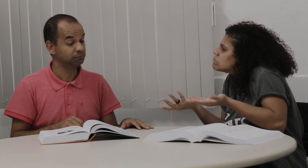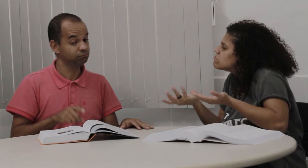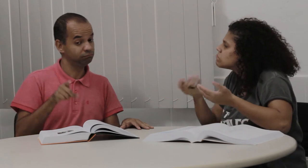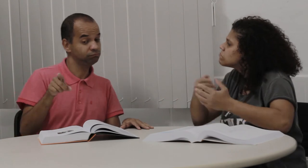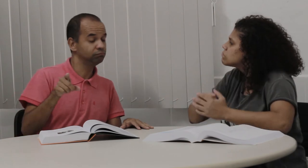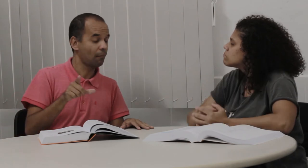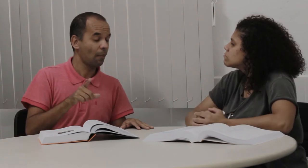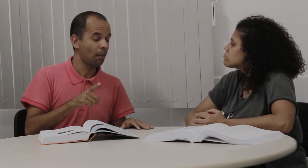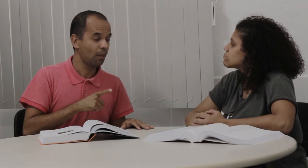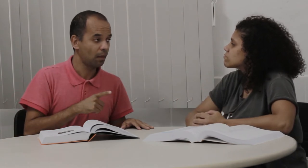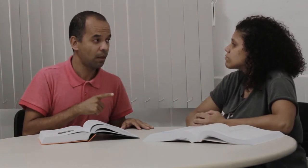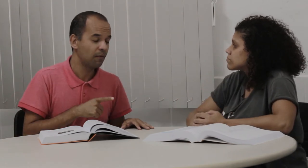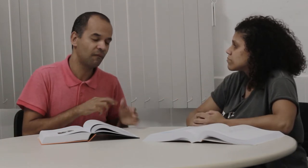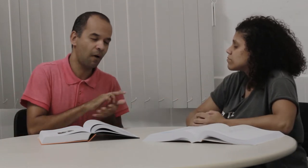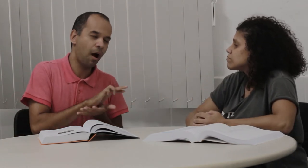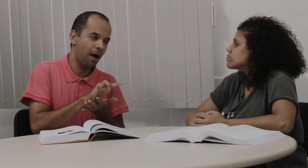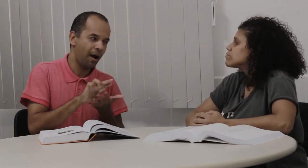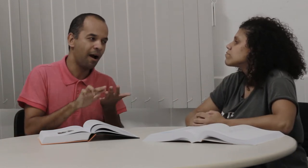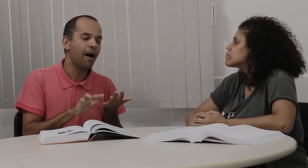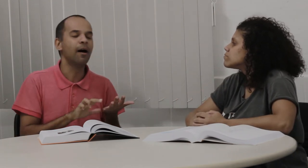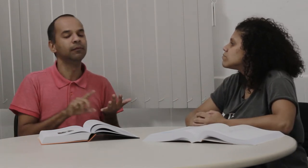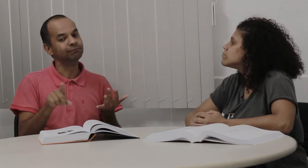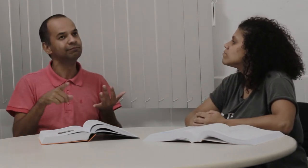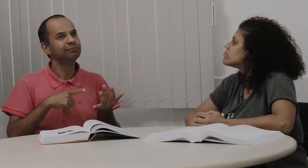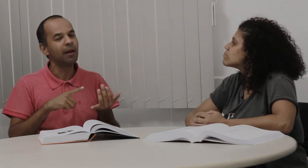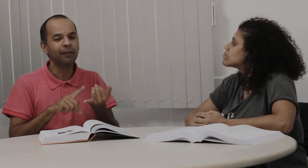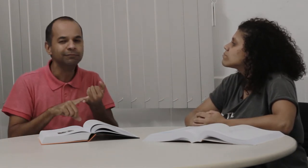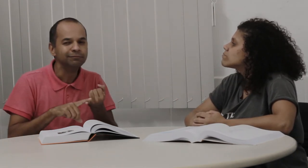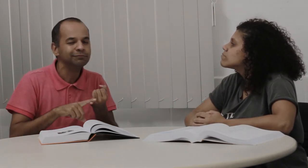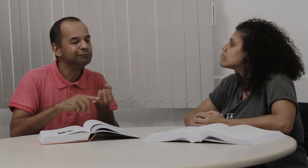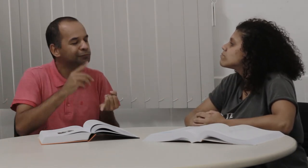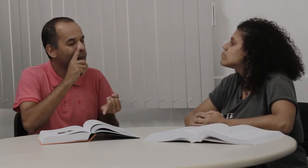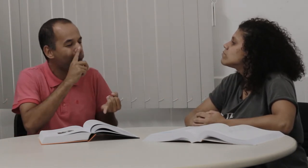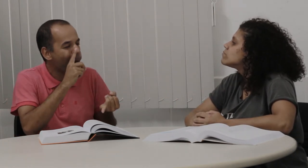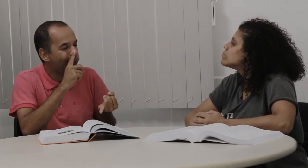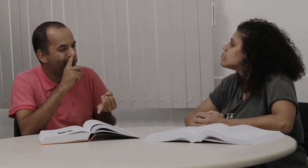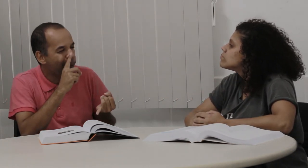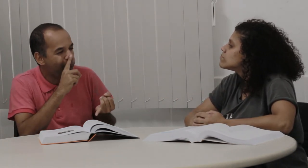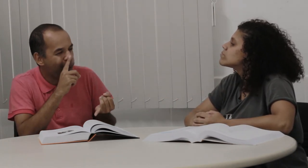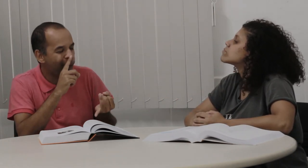Então, lá na lanchonete tem muitas opções Por exemplo, tem biscoitos